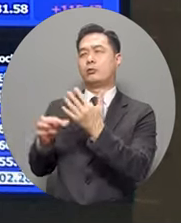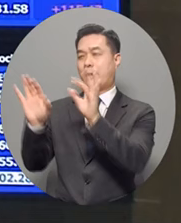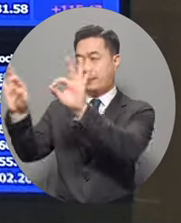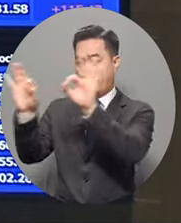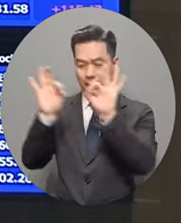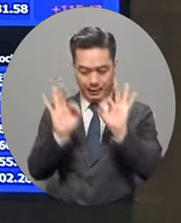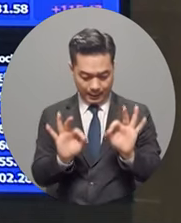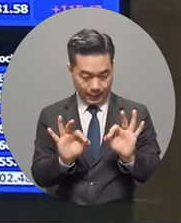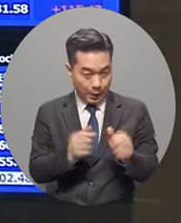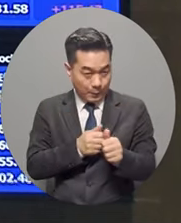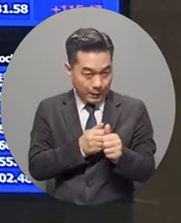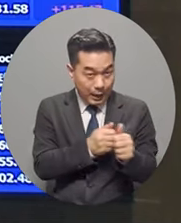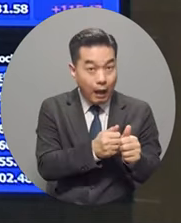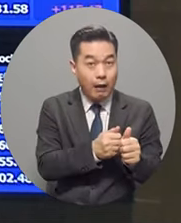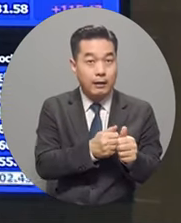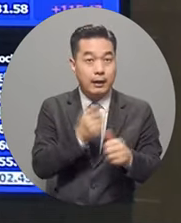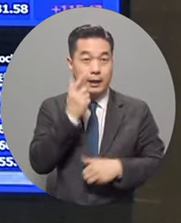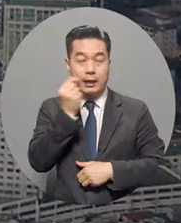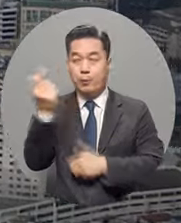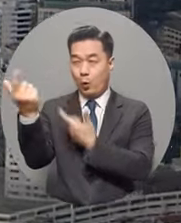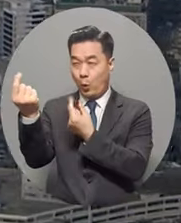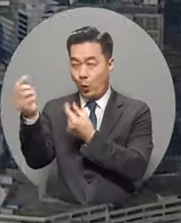제고 프로그램을 벤치마킹했습니다.